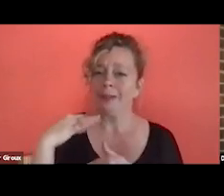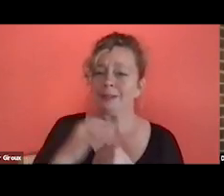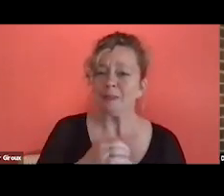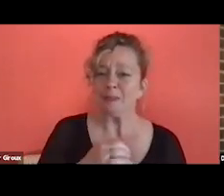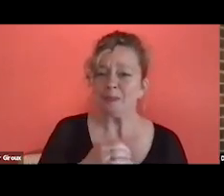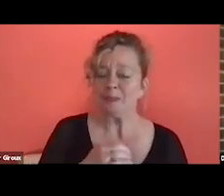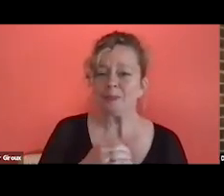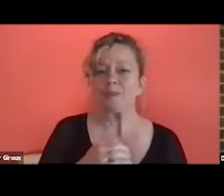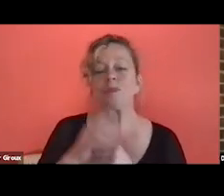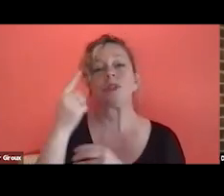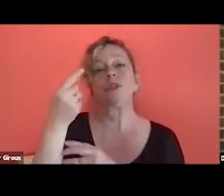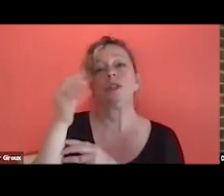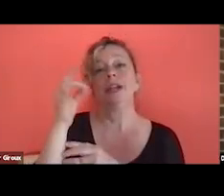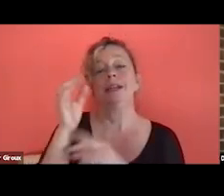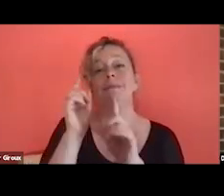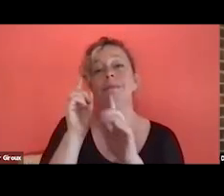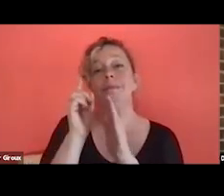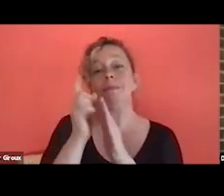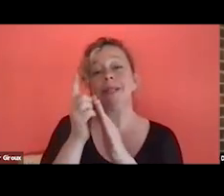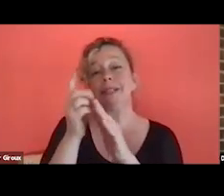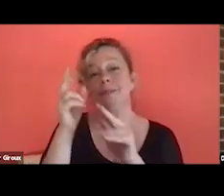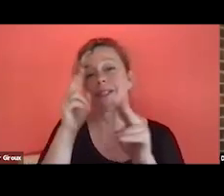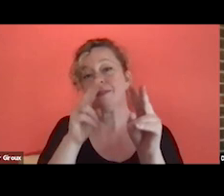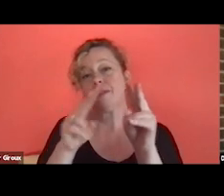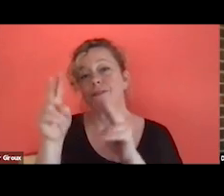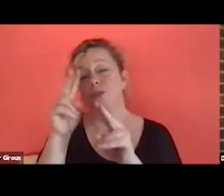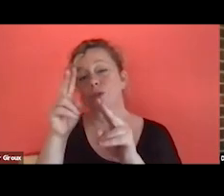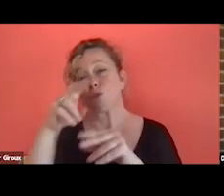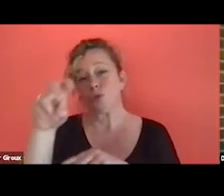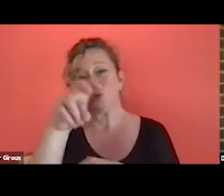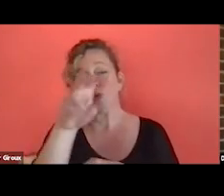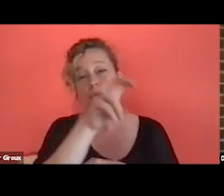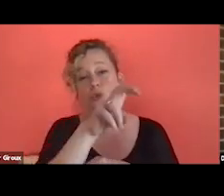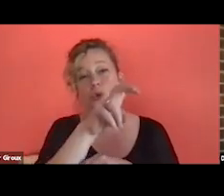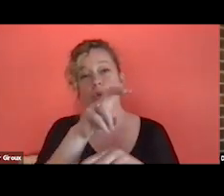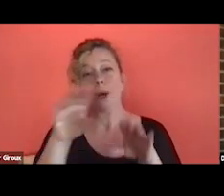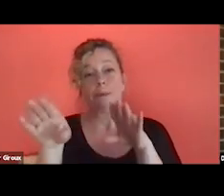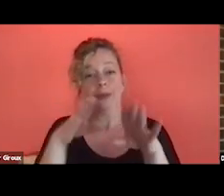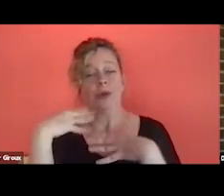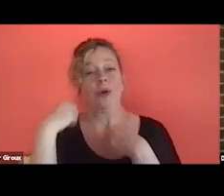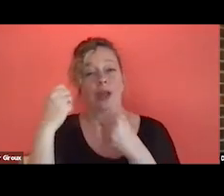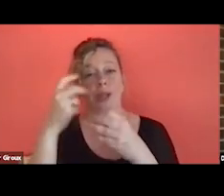les daré un recorrido virtual de lo que hemos hecho en nuestros programas de salud conductual para enfrentar esta pandemia.